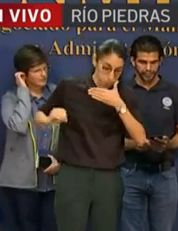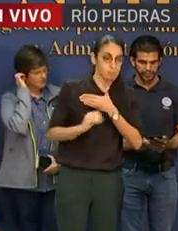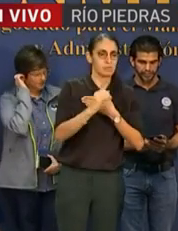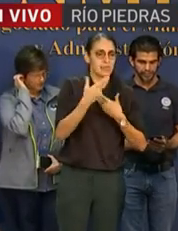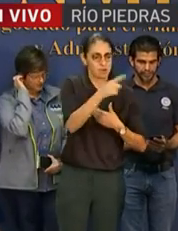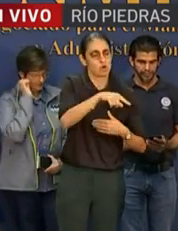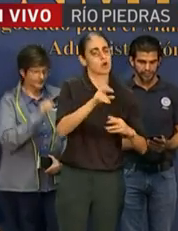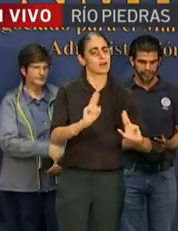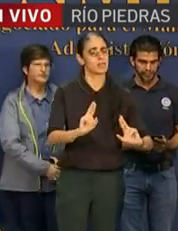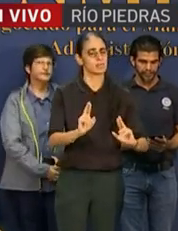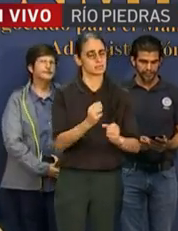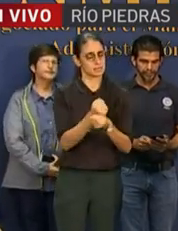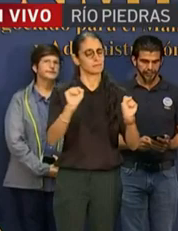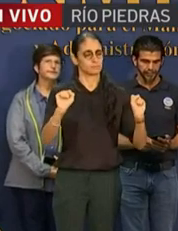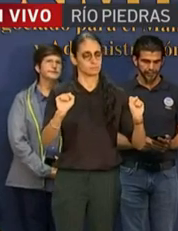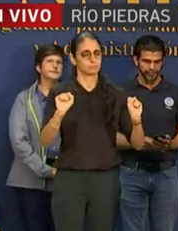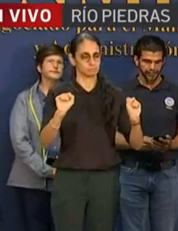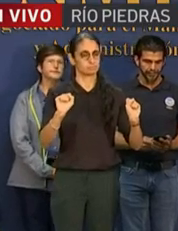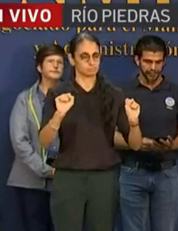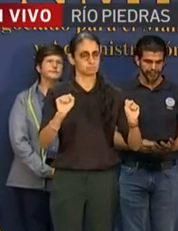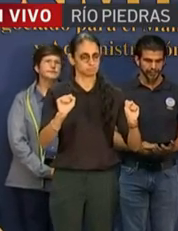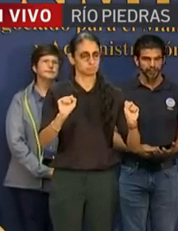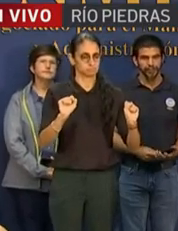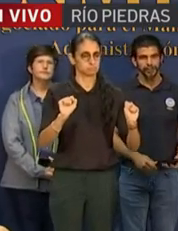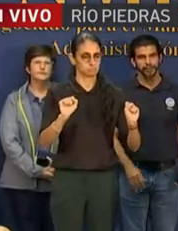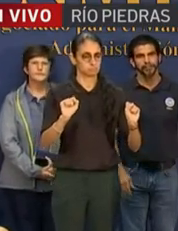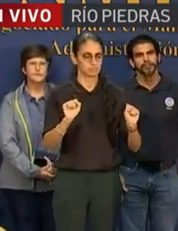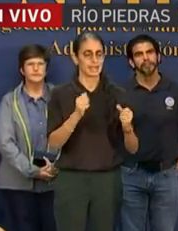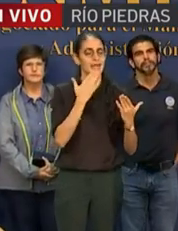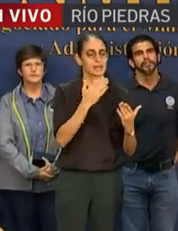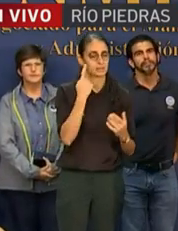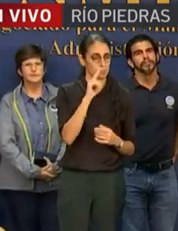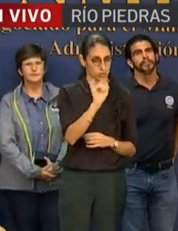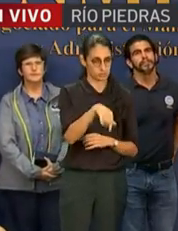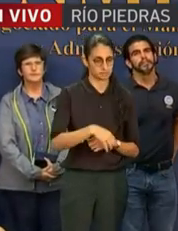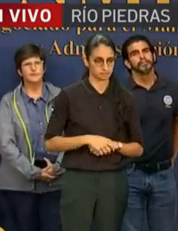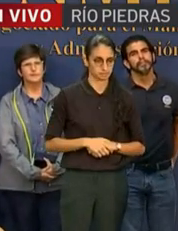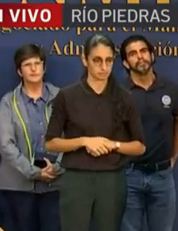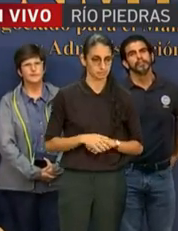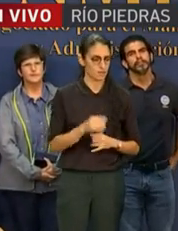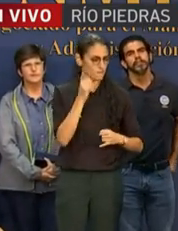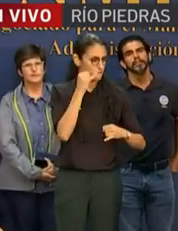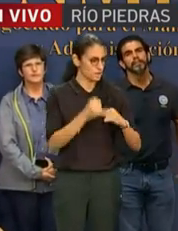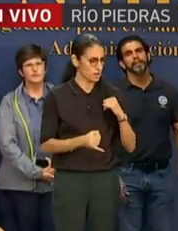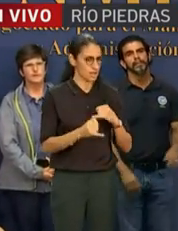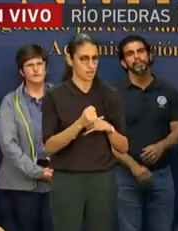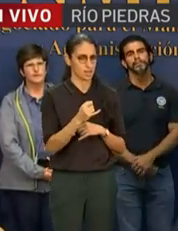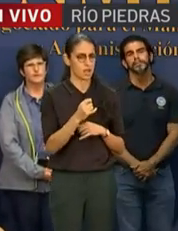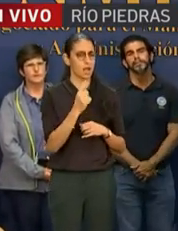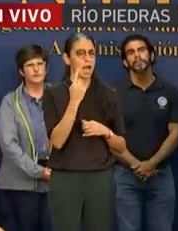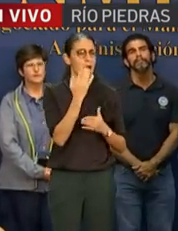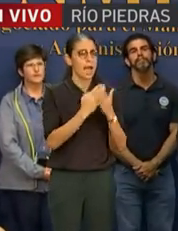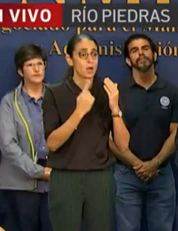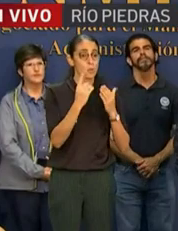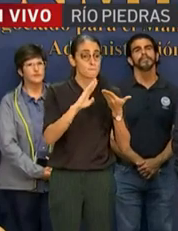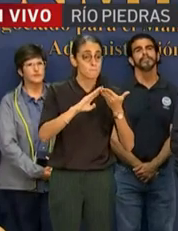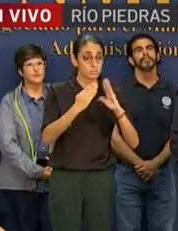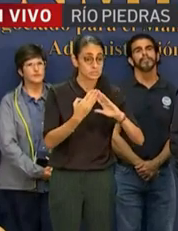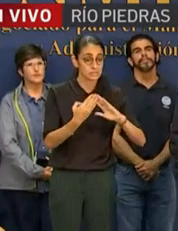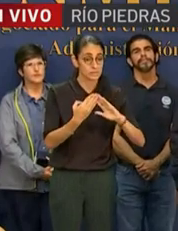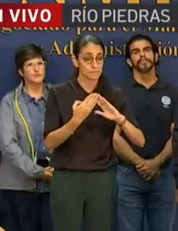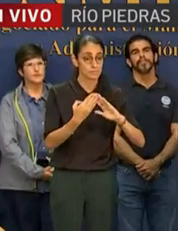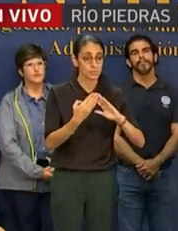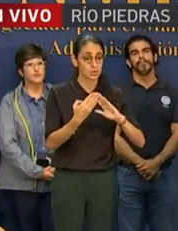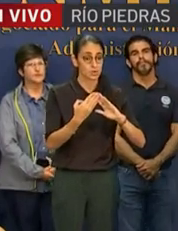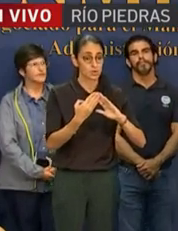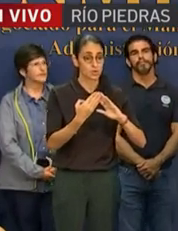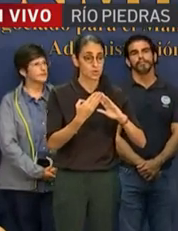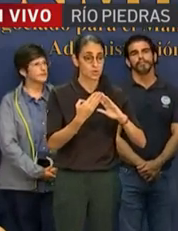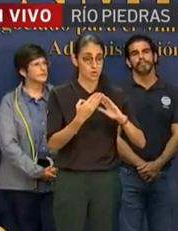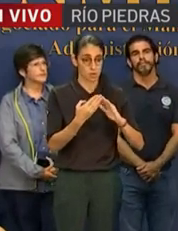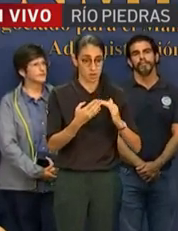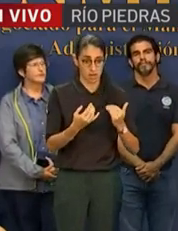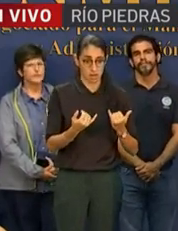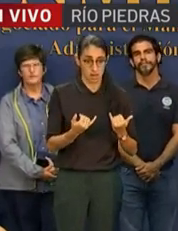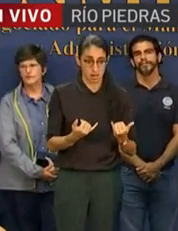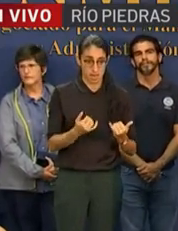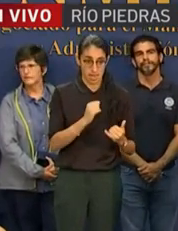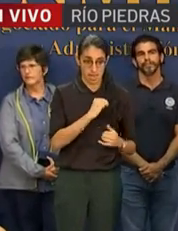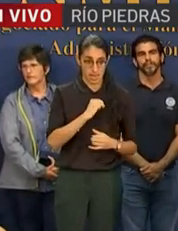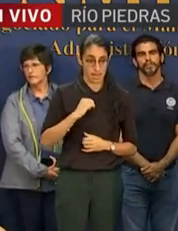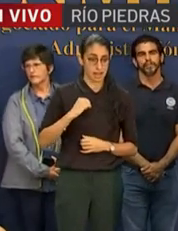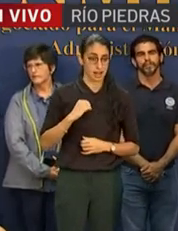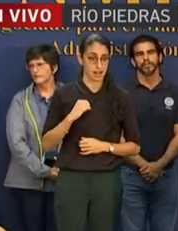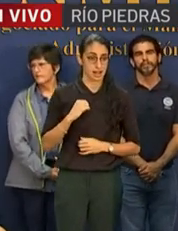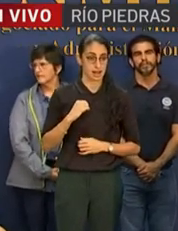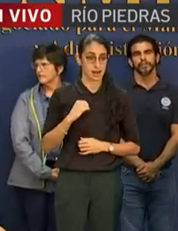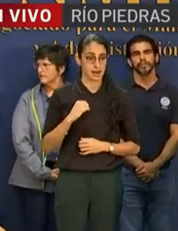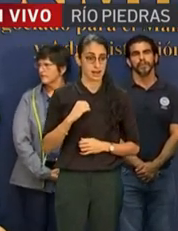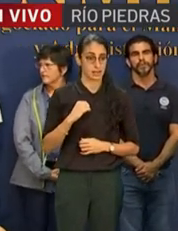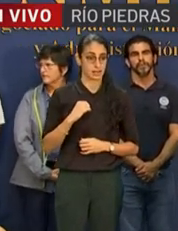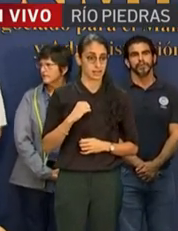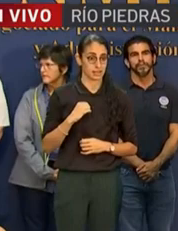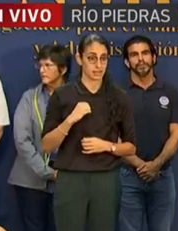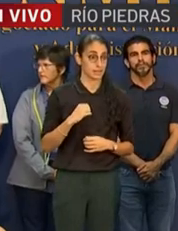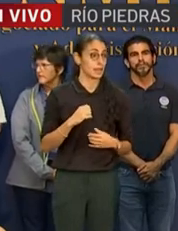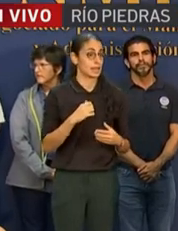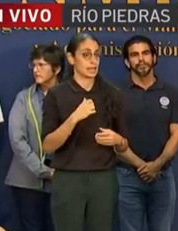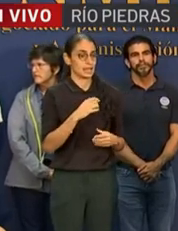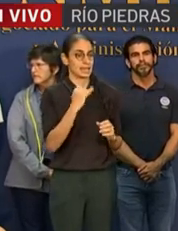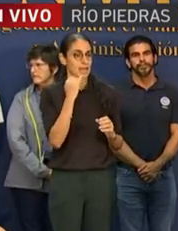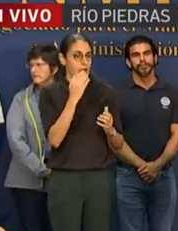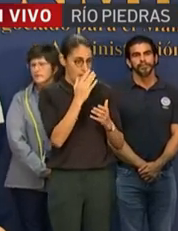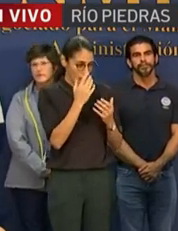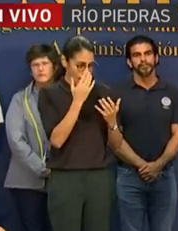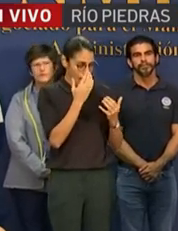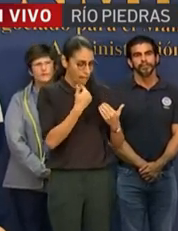LLAMADO QUE HEMOS HECHO PARA